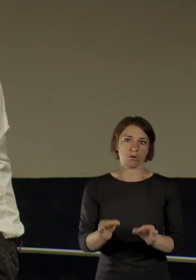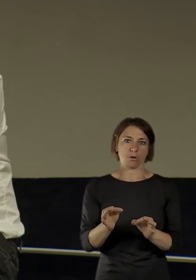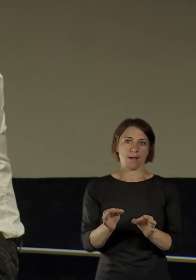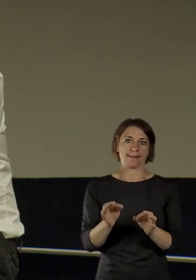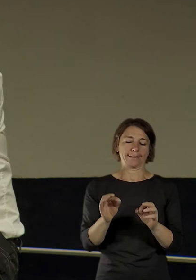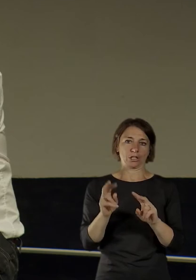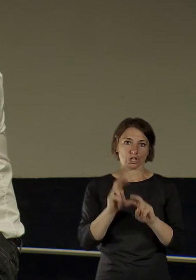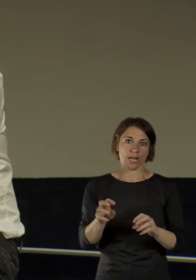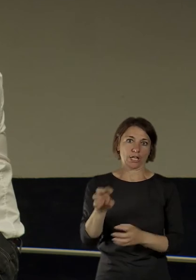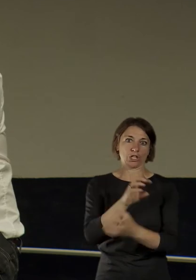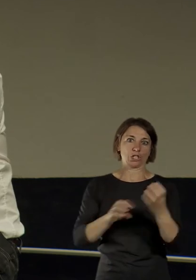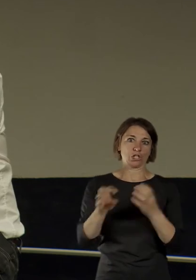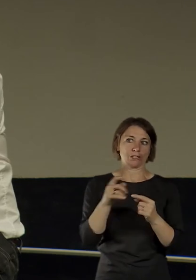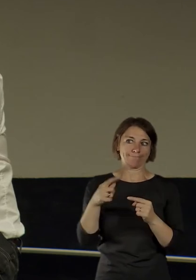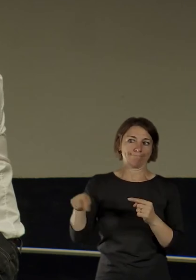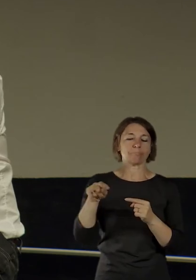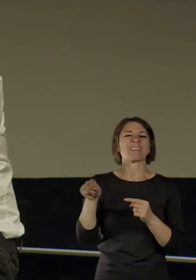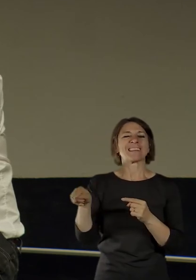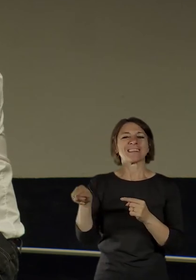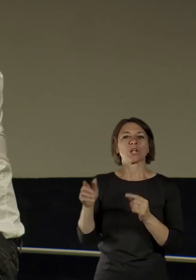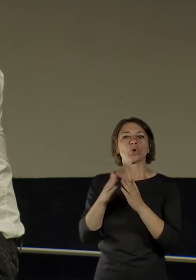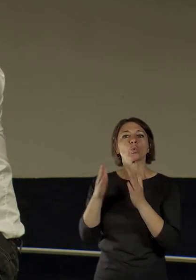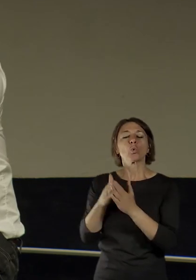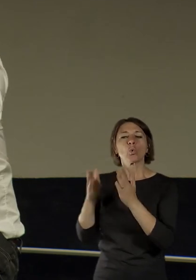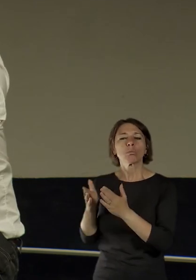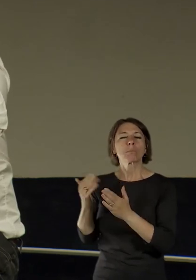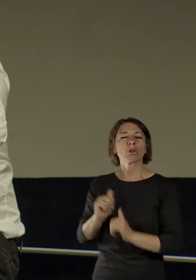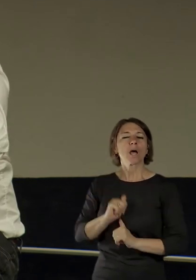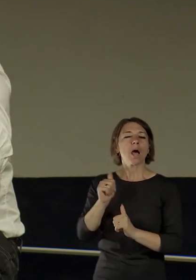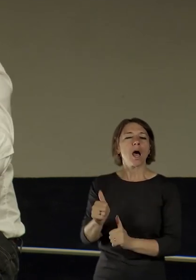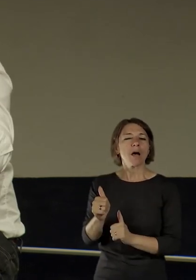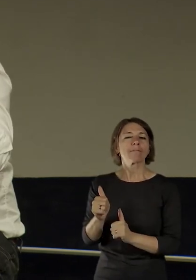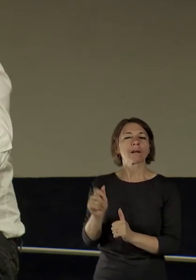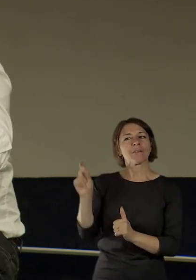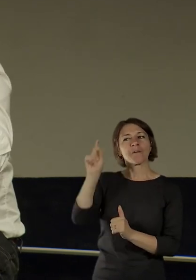domů, které navrhoval investor Central Group a